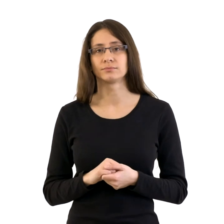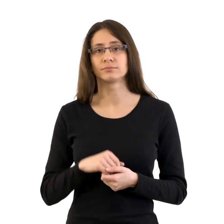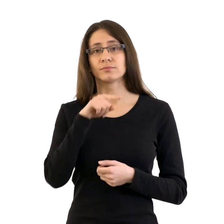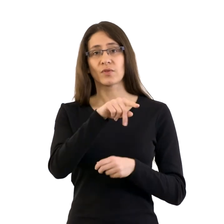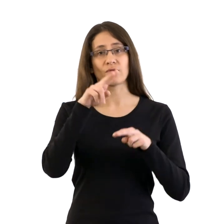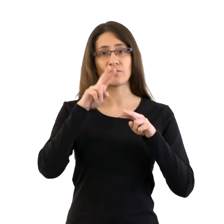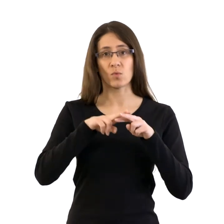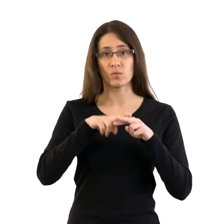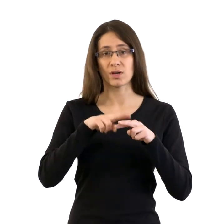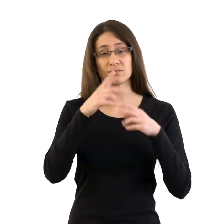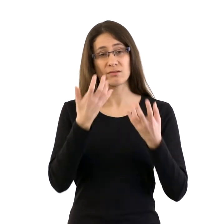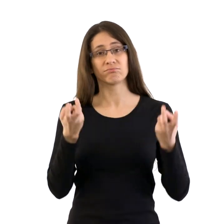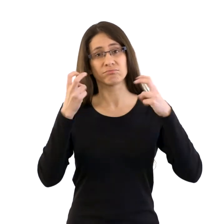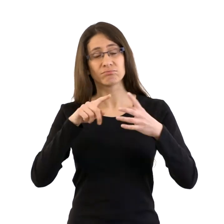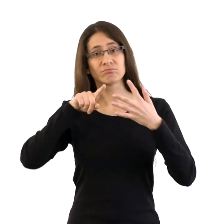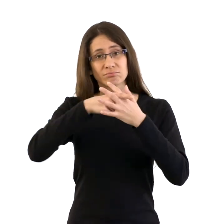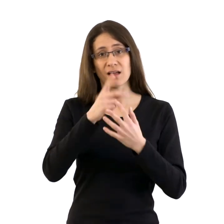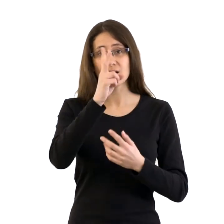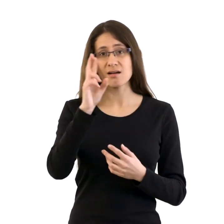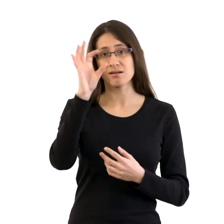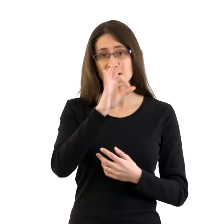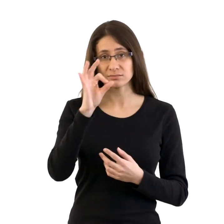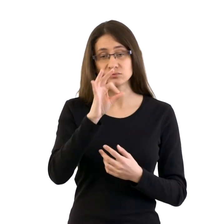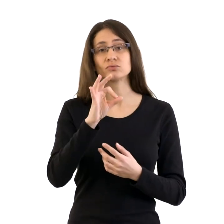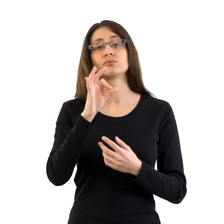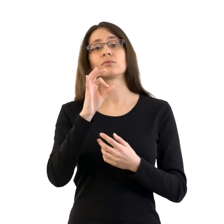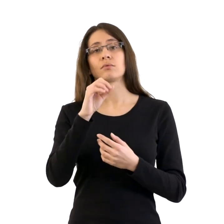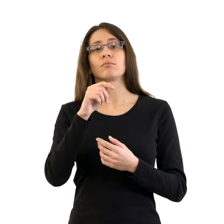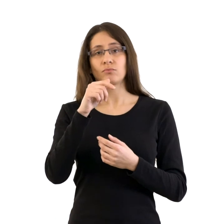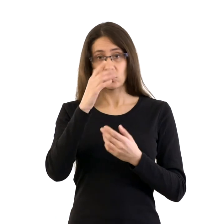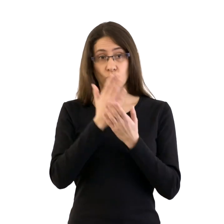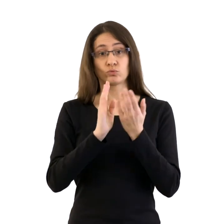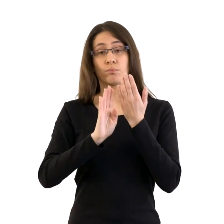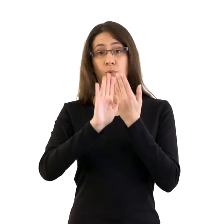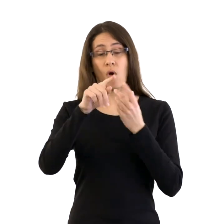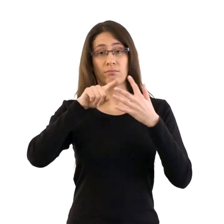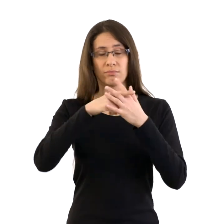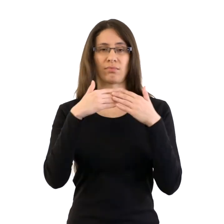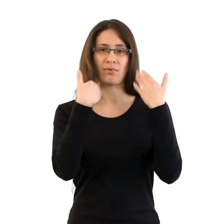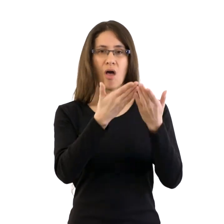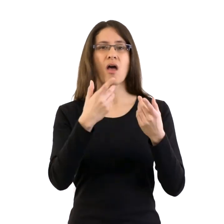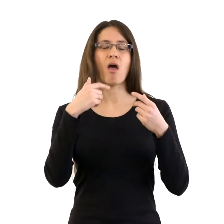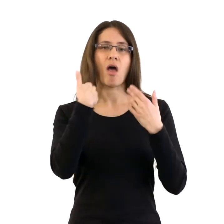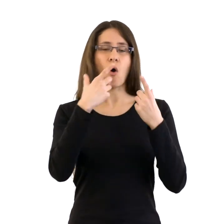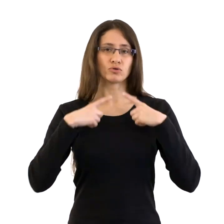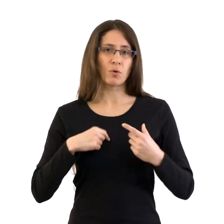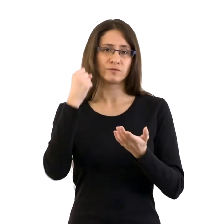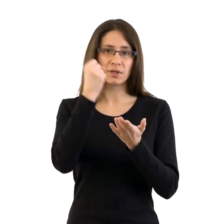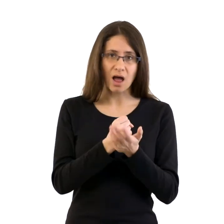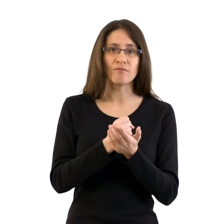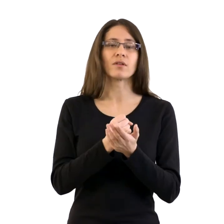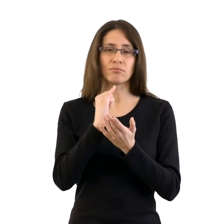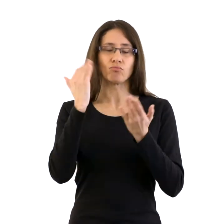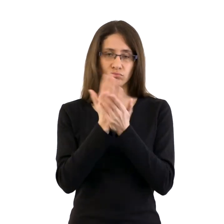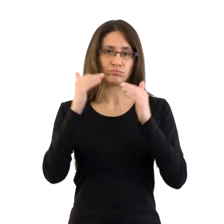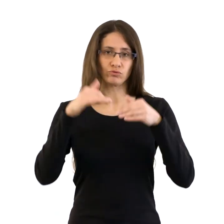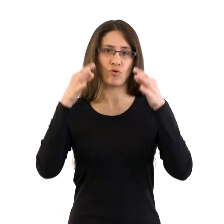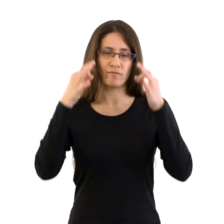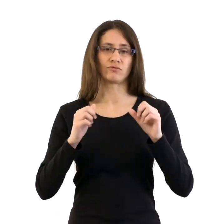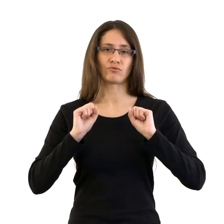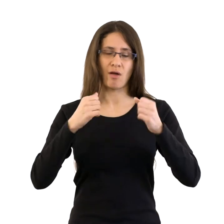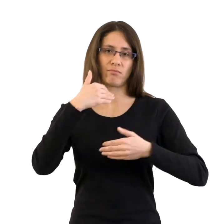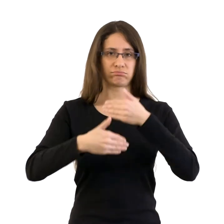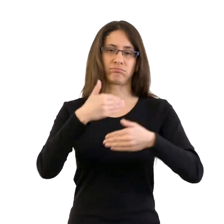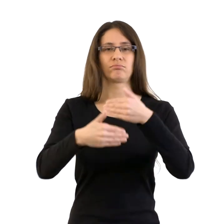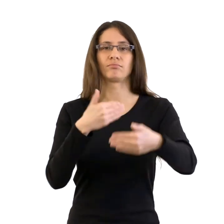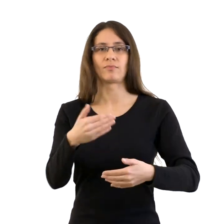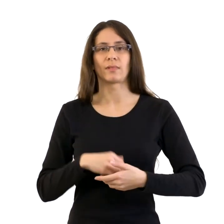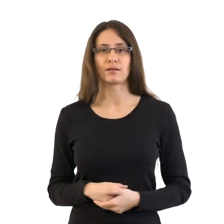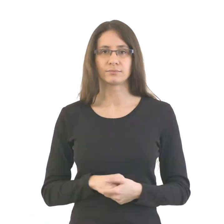Fundacja uzyskuje osobowość prawną z chwilą wpisania do rejestru KRS i może już oficjalnie działać.